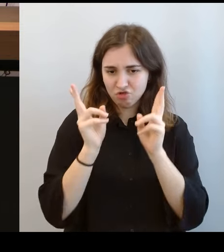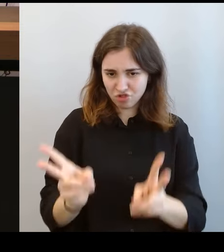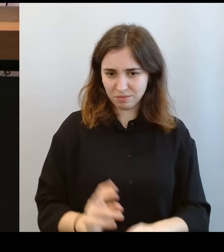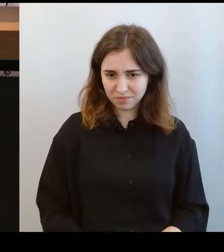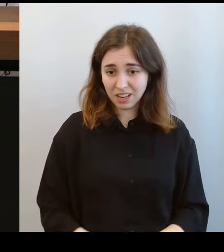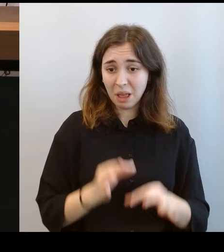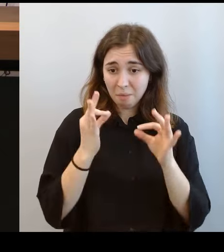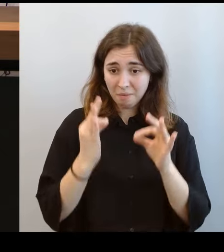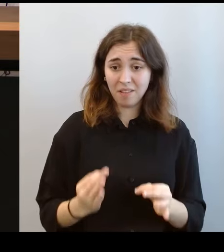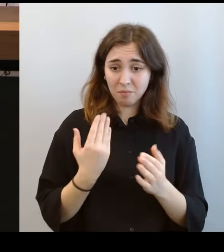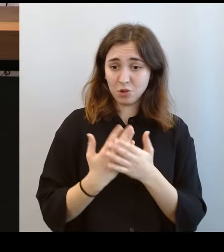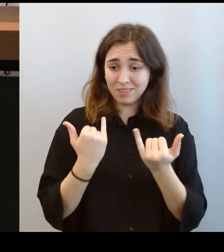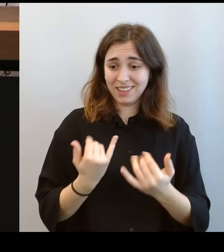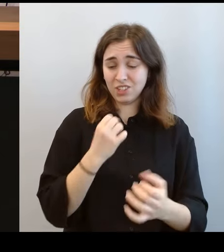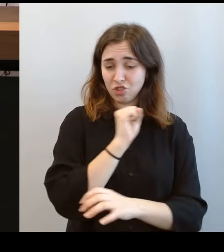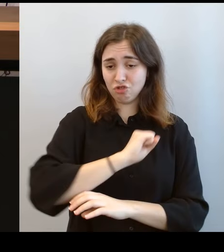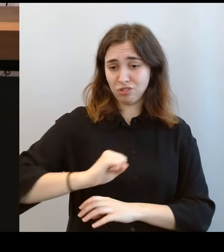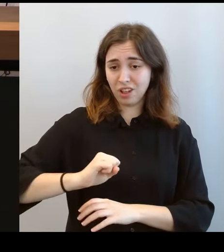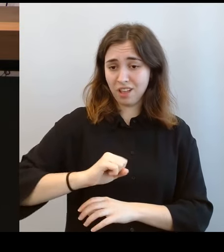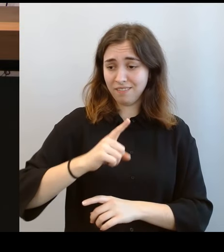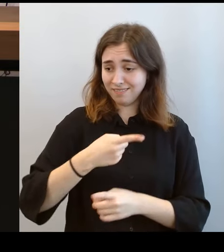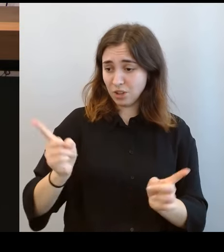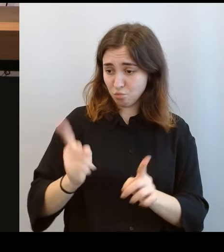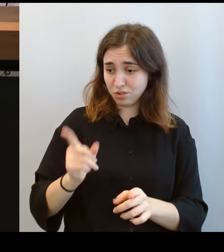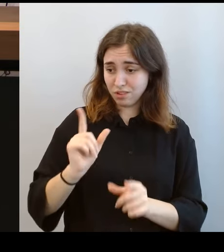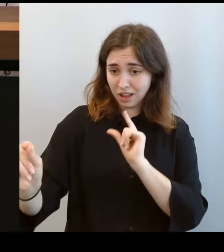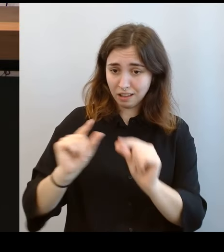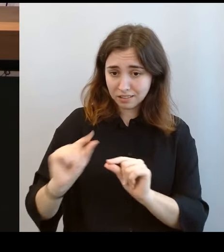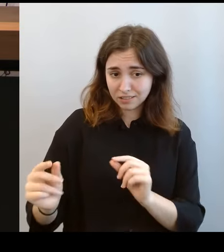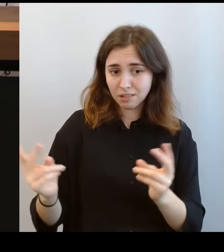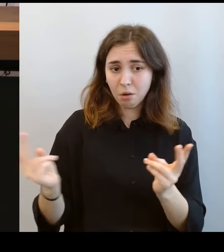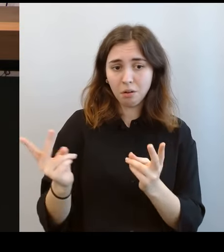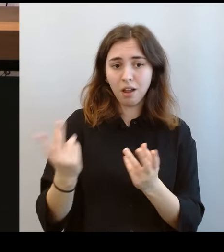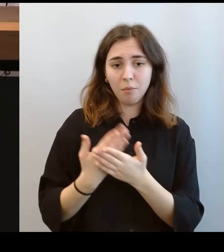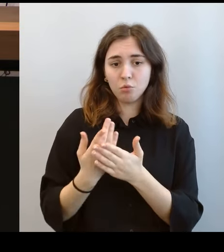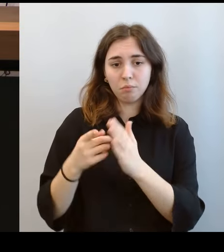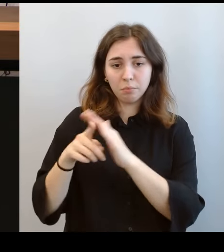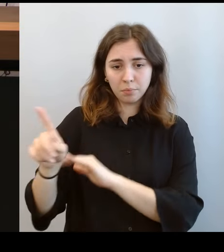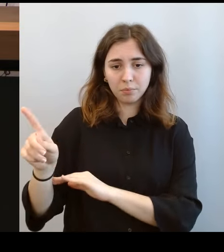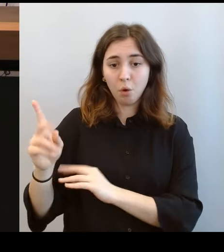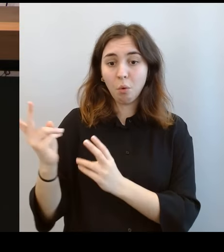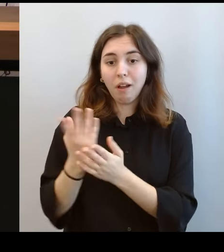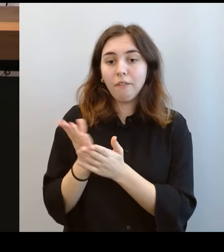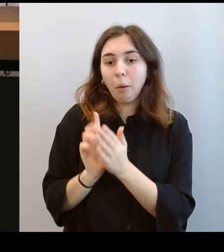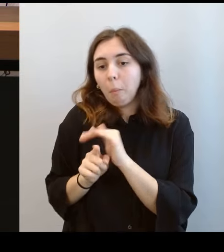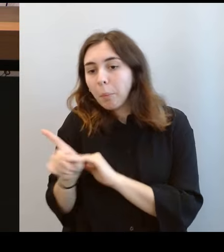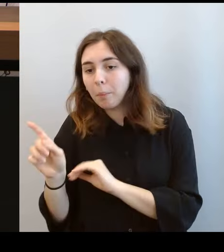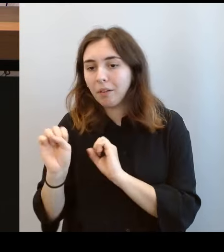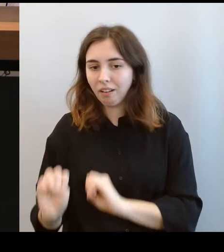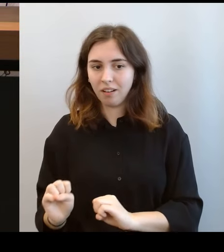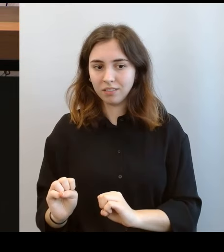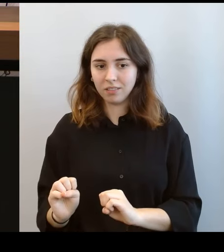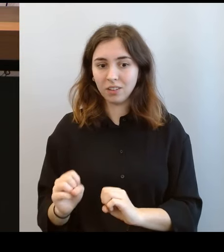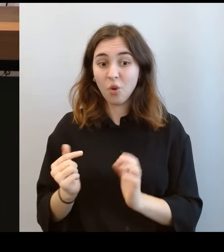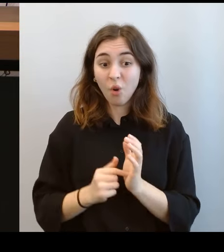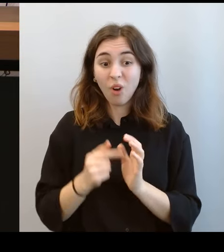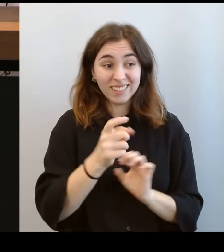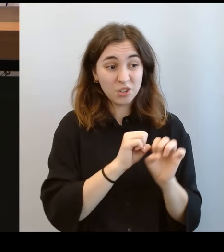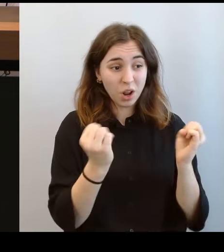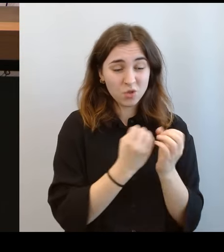Platz gibt oder Straftäter ausbrechen können, dann kann man das Problem hier nicht kleinreden.. Und auch die derzeitigen Arbeitsbedingungen sind nicht gut.